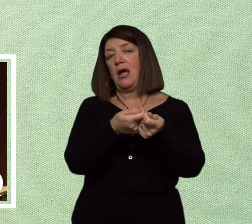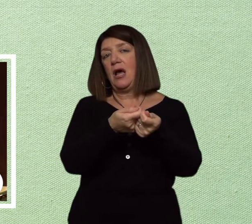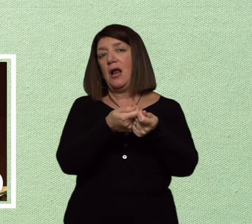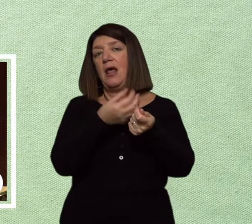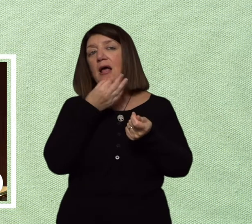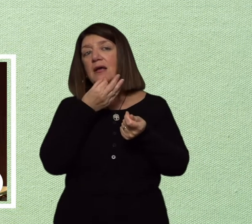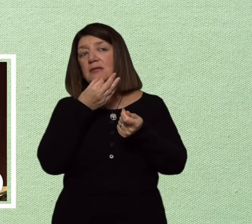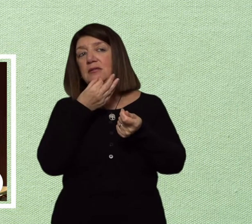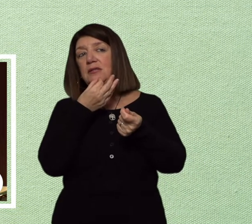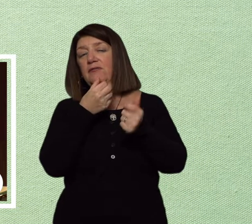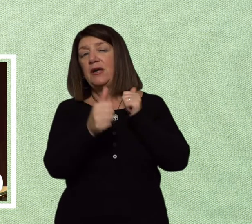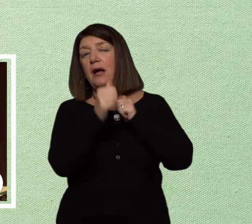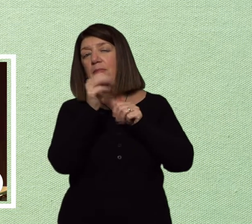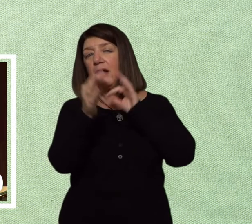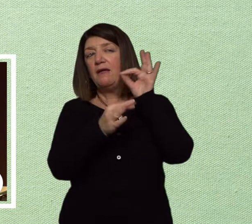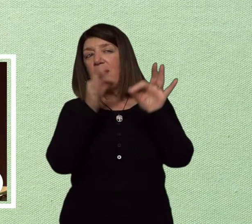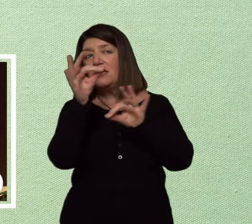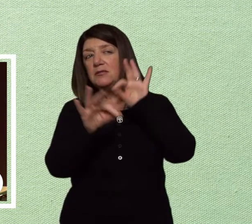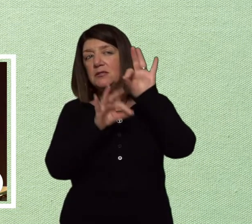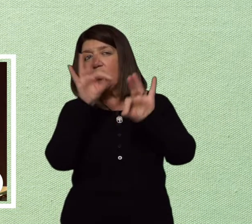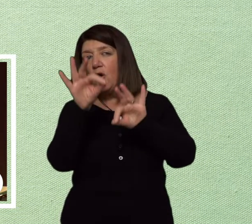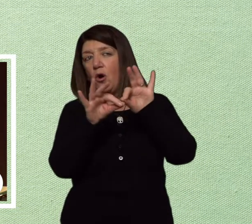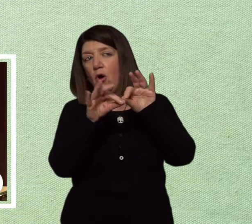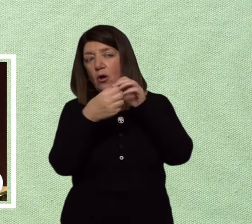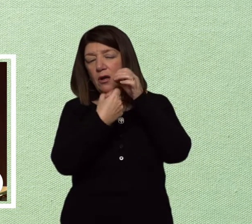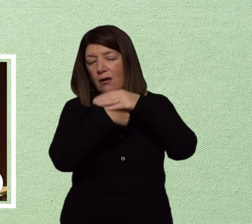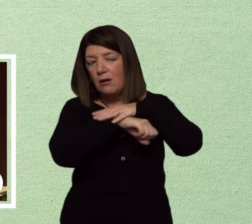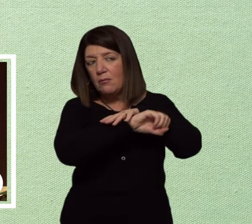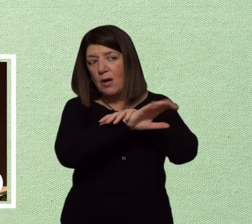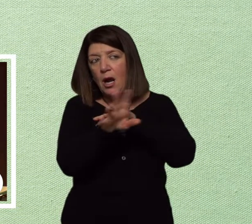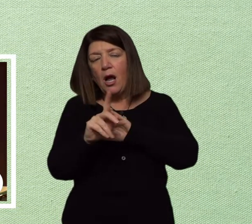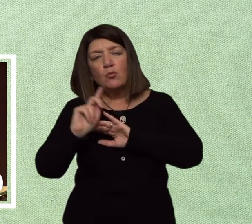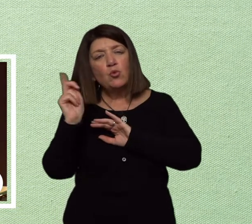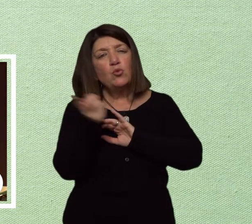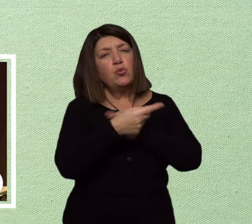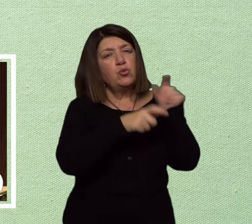esprime la possibilità di tutte le persone di tutte le donne indipendentemente dalla loro